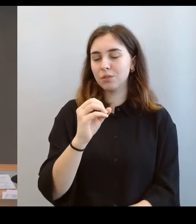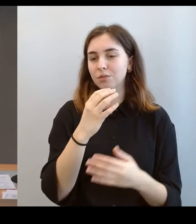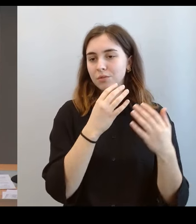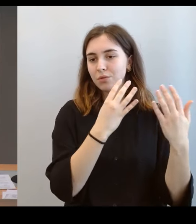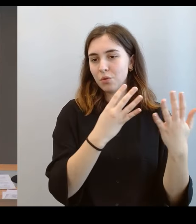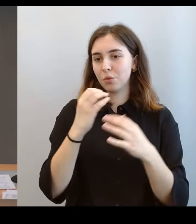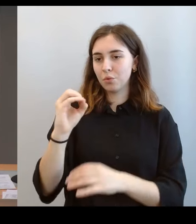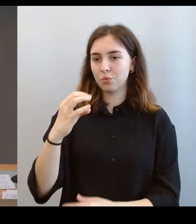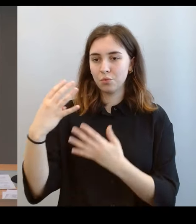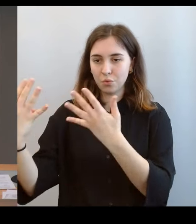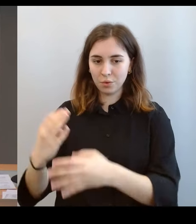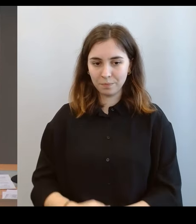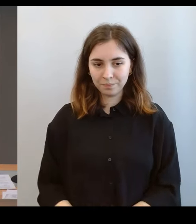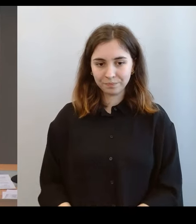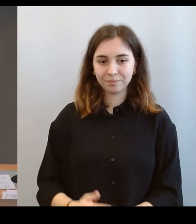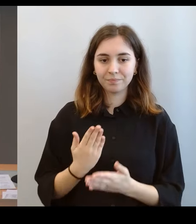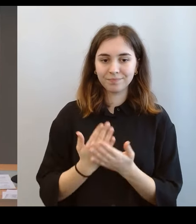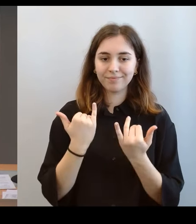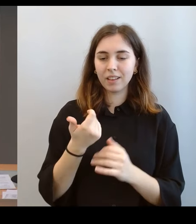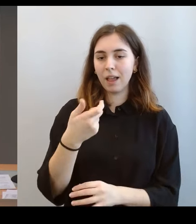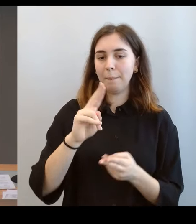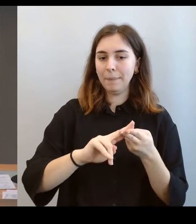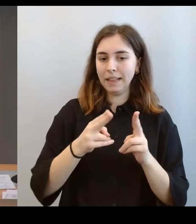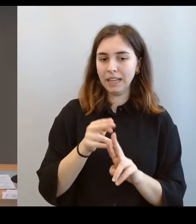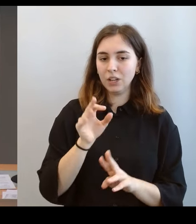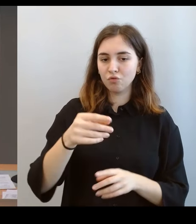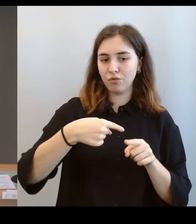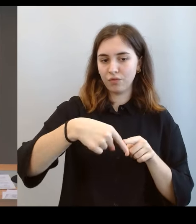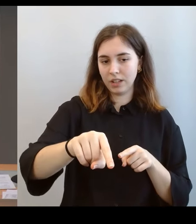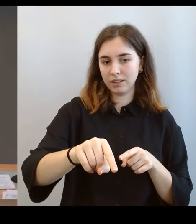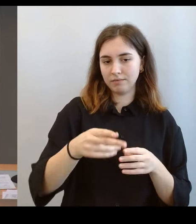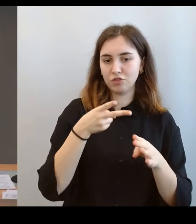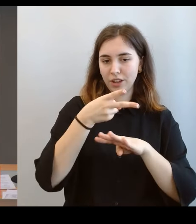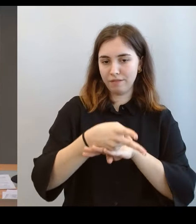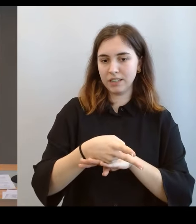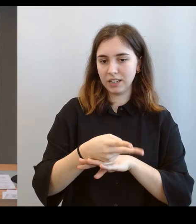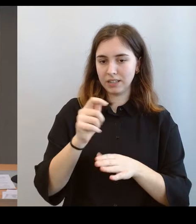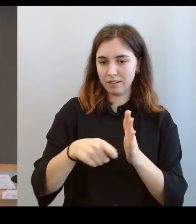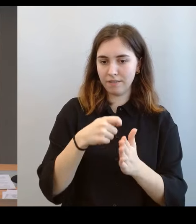Wahl des stellvertretenden Vorsitzenden des Untersuchungsausschusses zur Untersuchung des Ermittlungsvorgehens